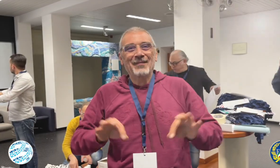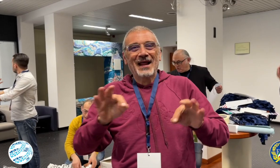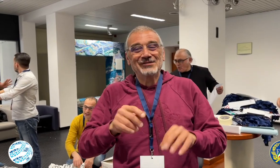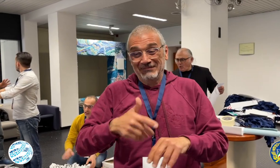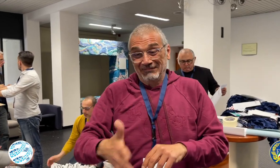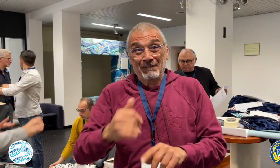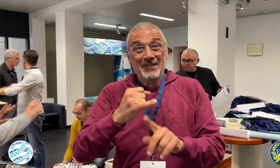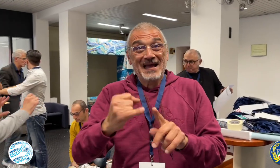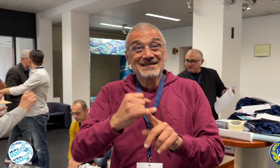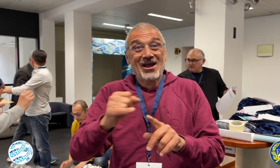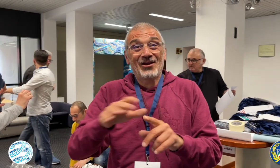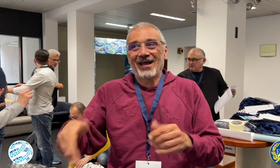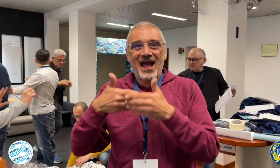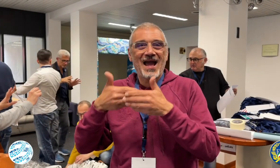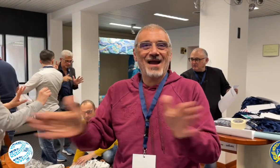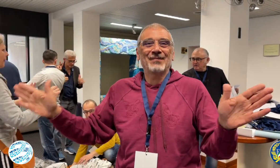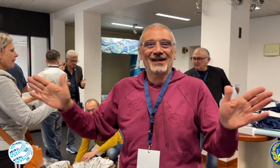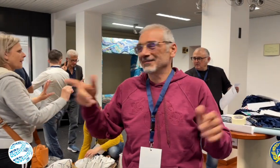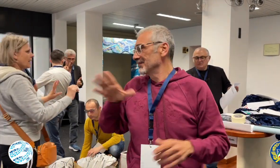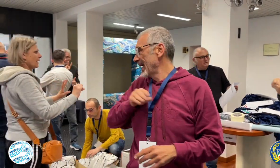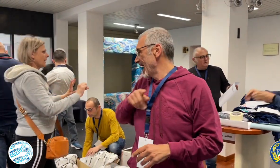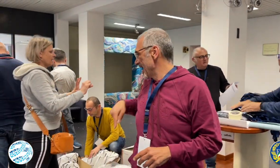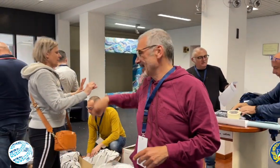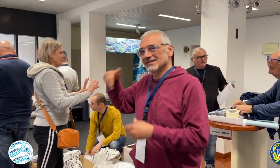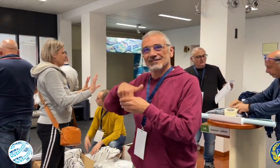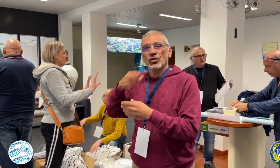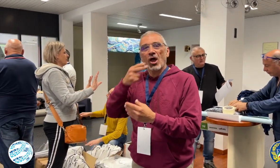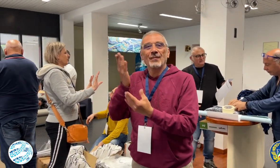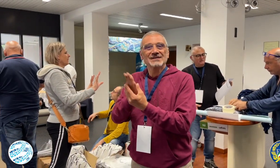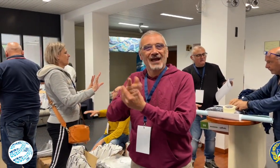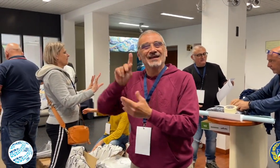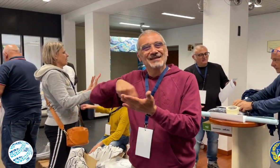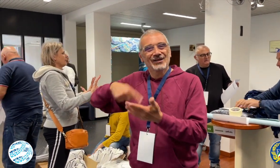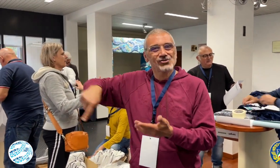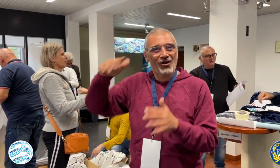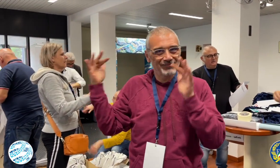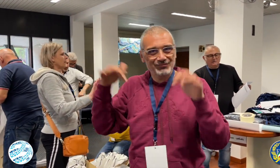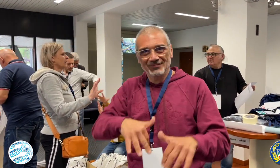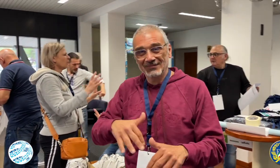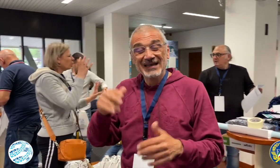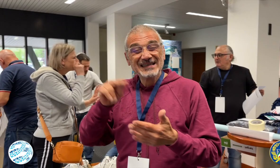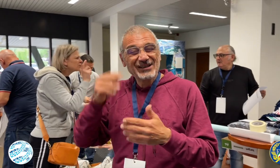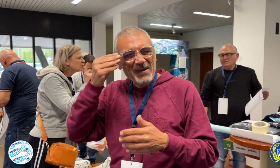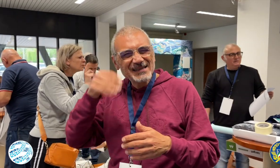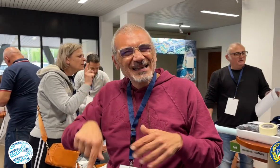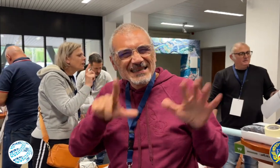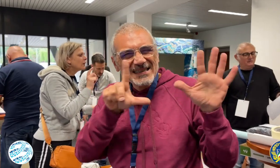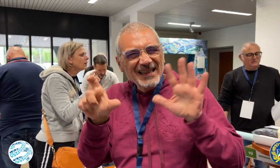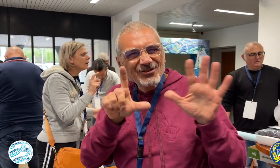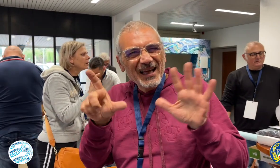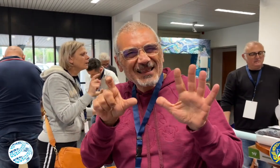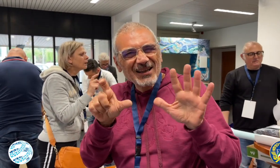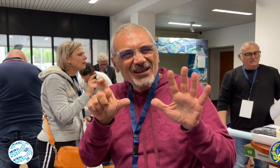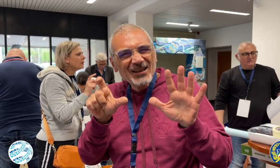Siamo quasi pronti, tra una mezz’oretta inizieranno ad entrare i partecipanti, si contano oltre settecento presenze,